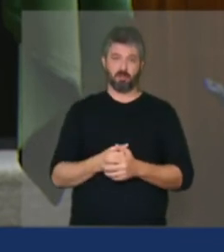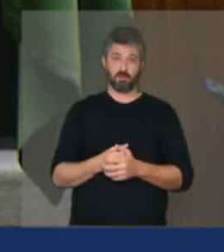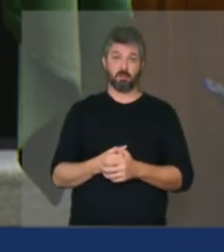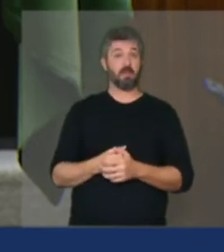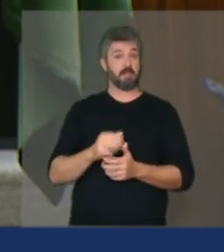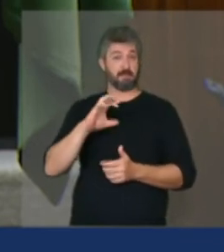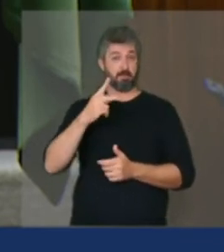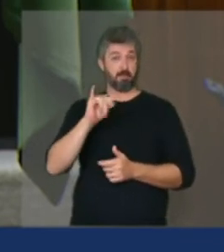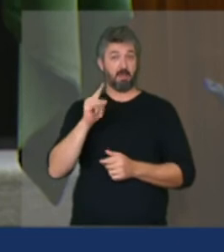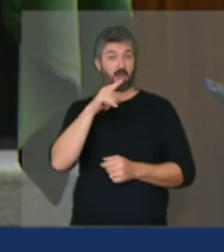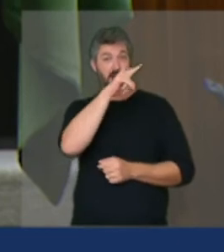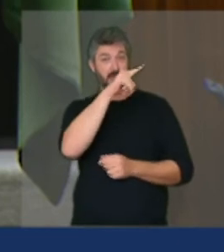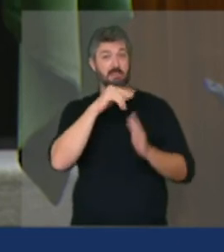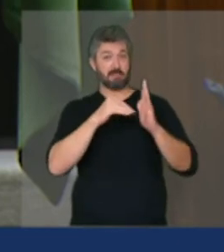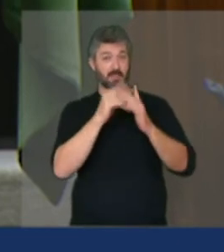NO SENADO. SEGUINDO O DINHEIRO